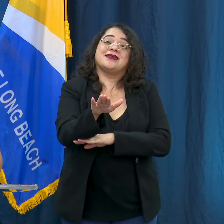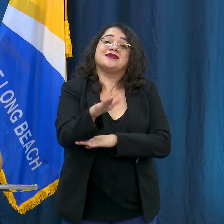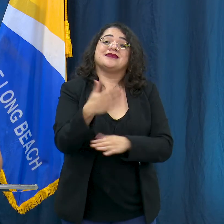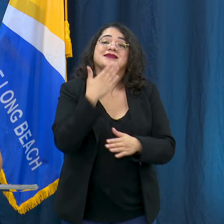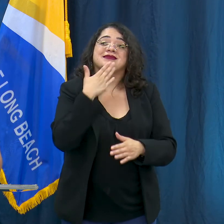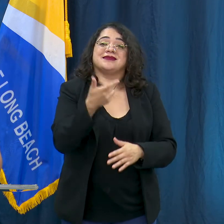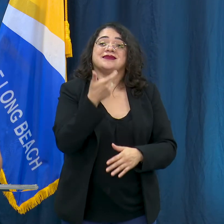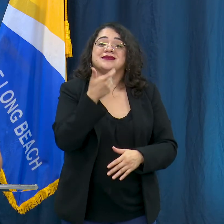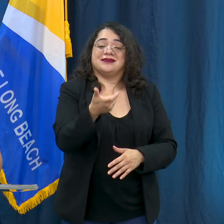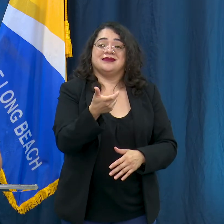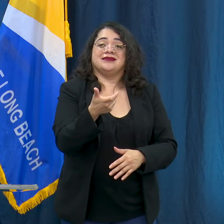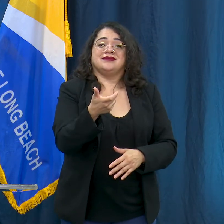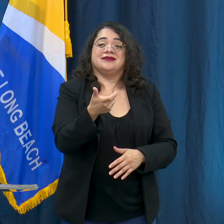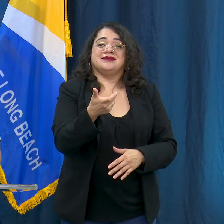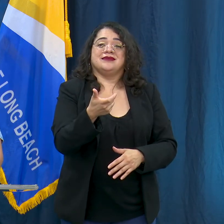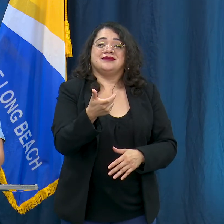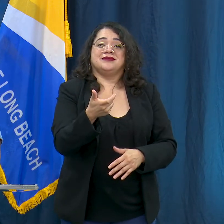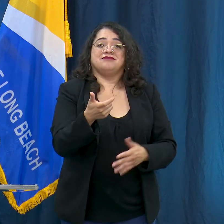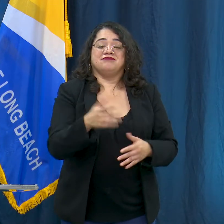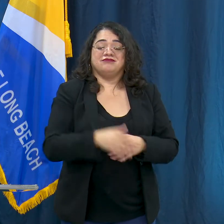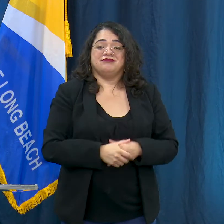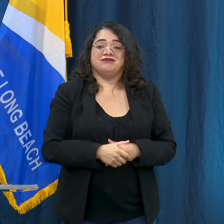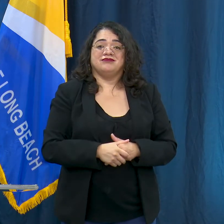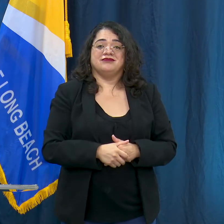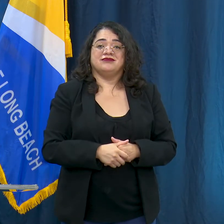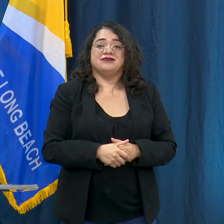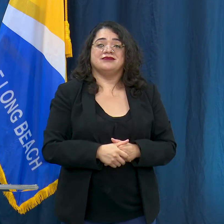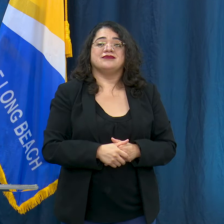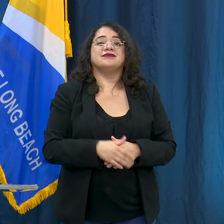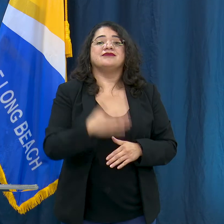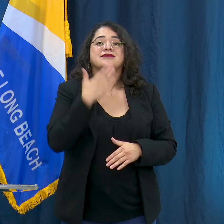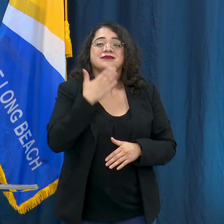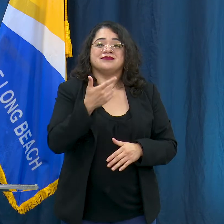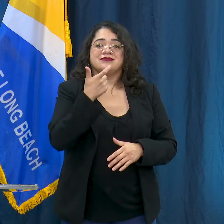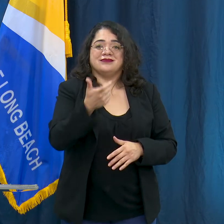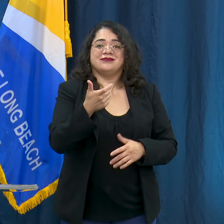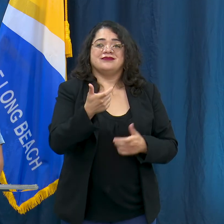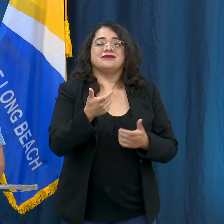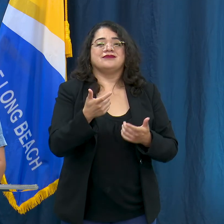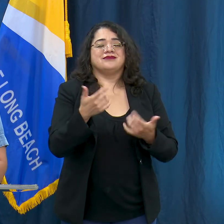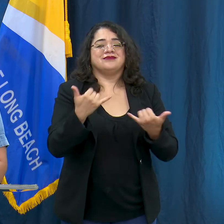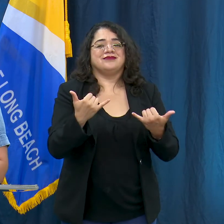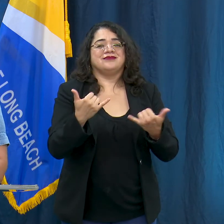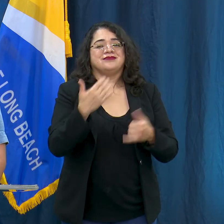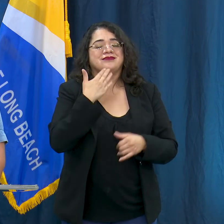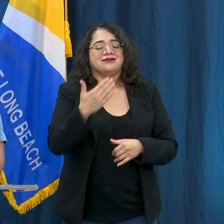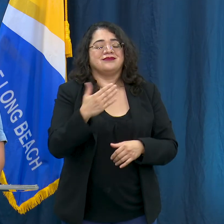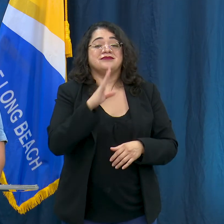estar con nosotros oi thank you very much for being with us today.